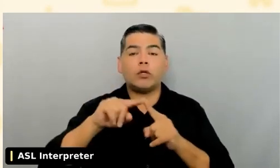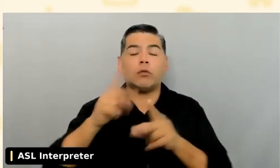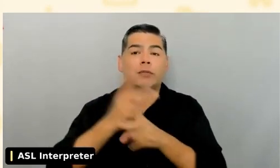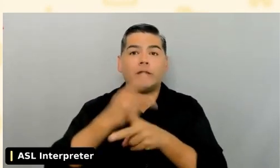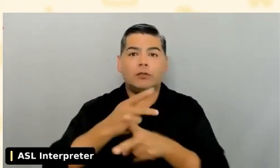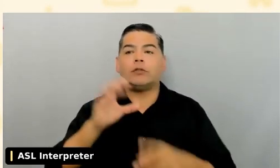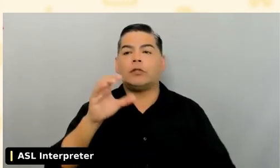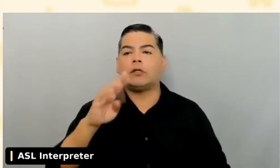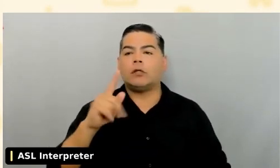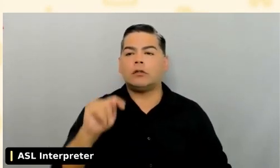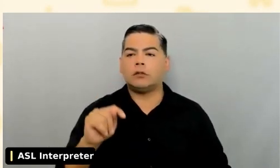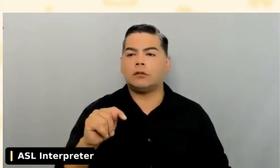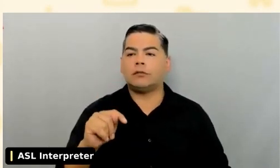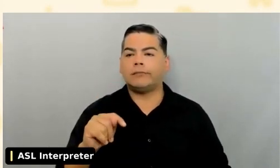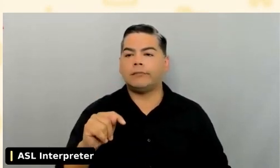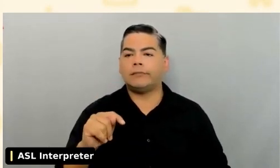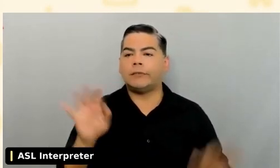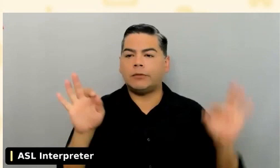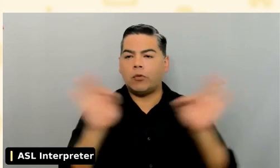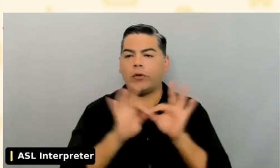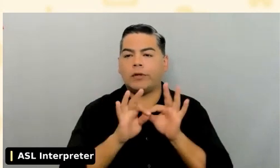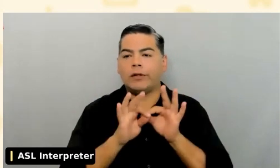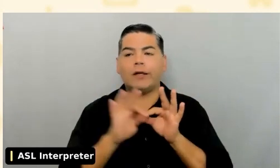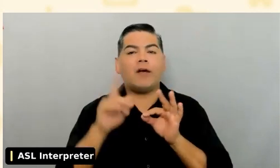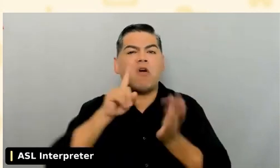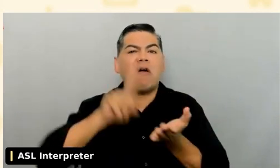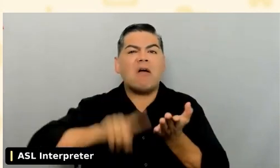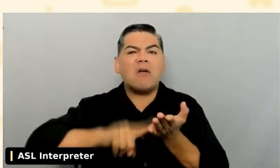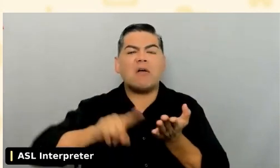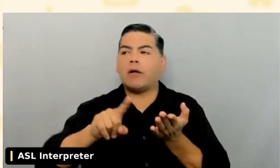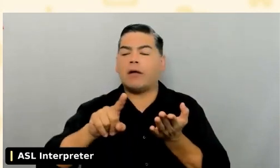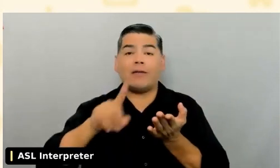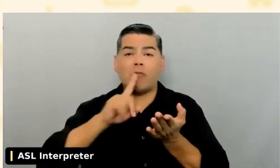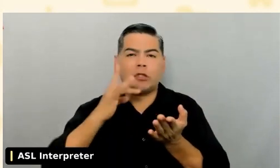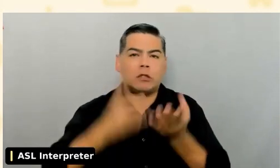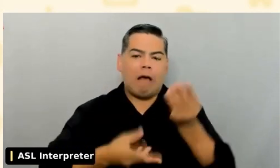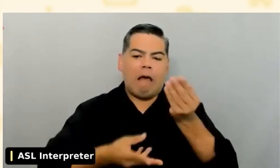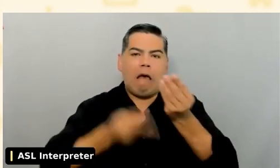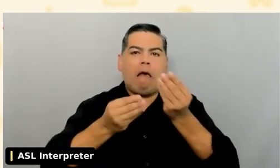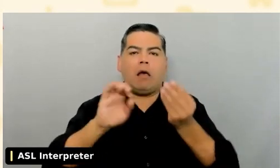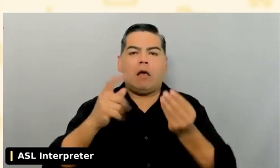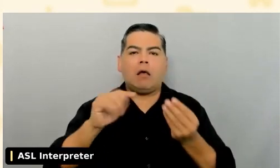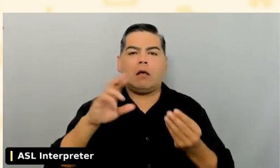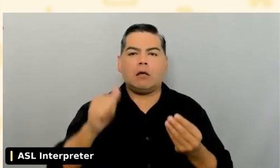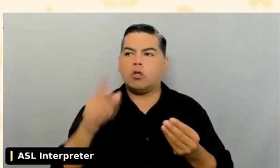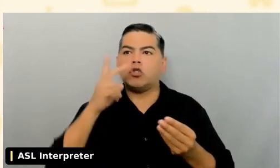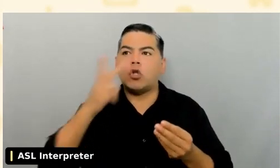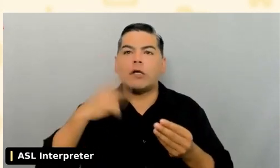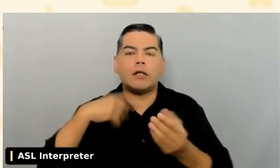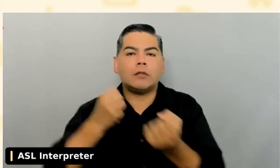y en forma de auditoría porque hace extras. Es como si estuviera mirando al soporte, está mirando a la ayuda.